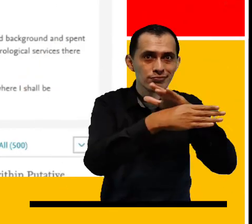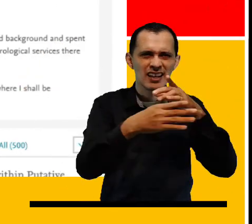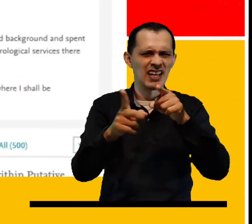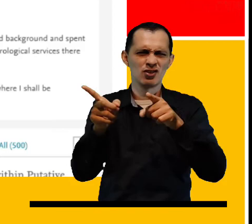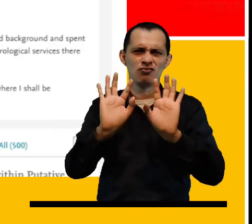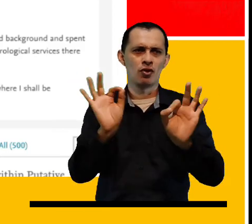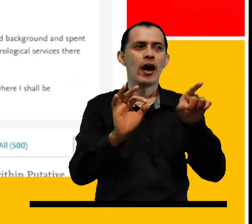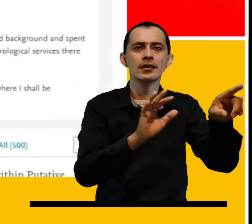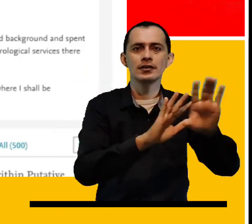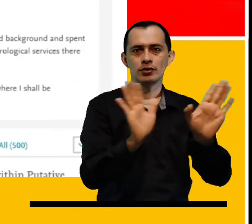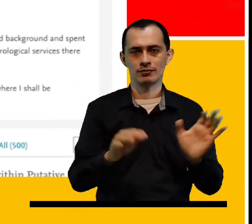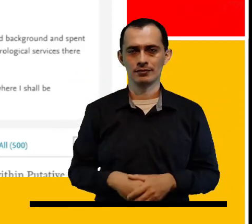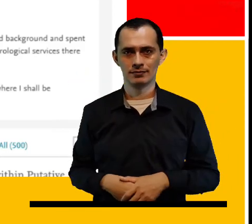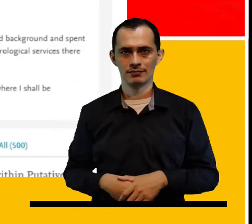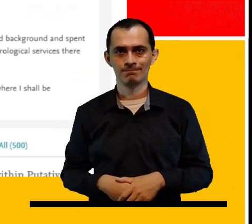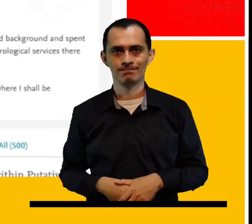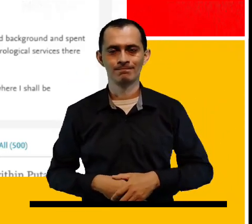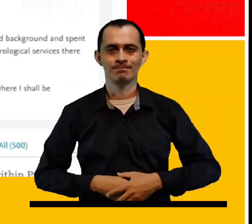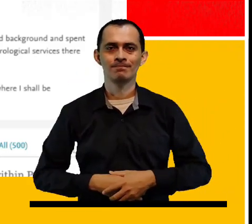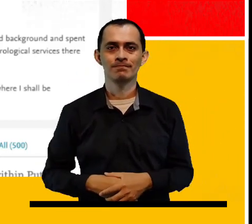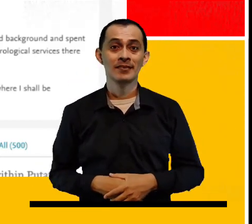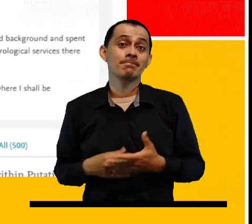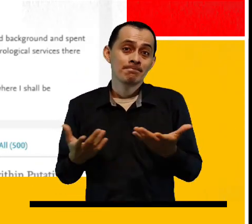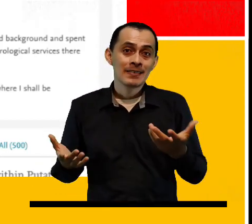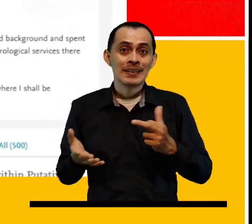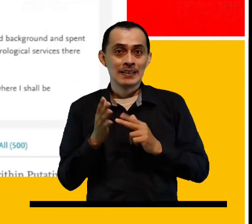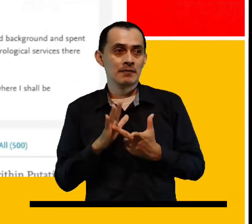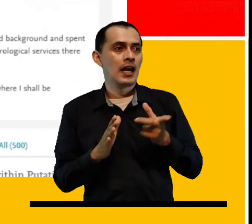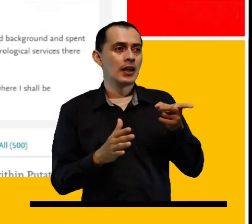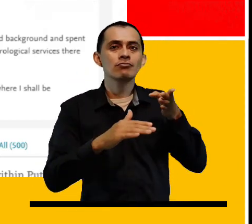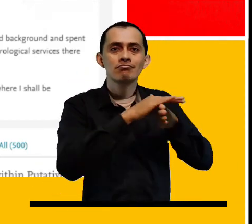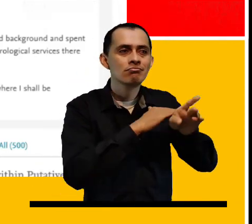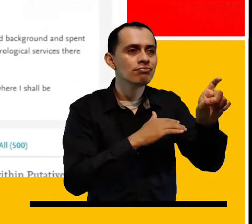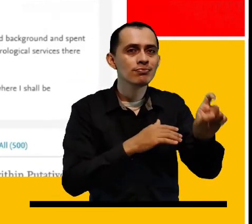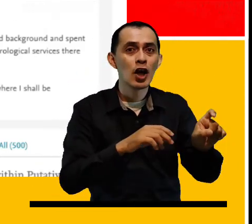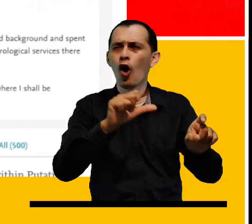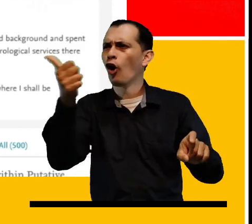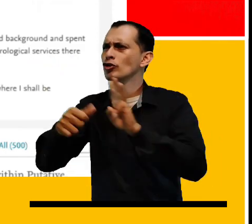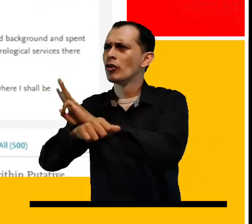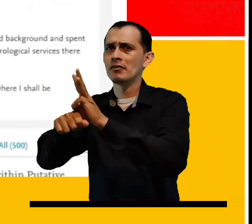por lo tanto lo que sea de otras bases de datos no están representados dentro de estos indicadores.